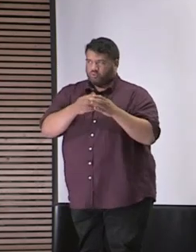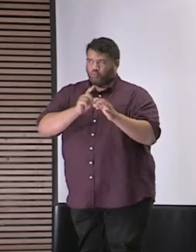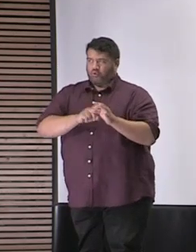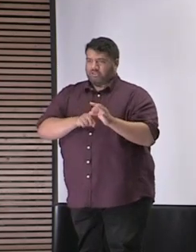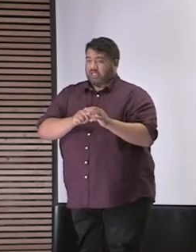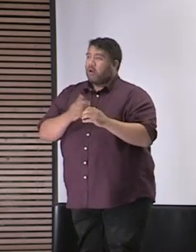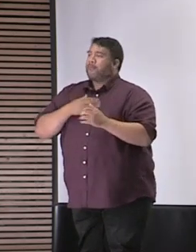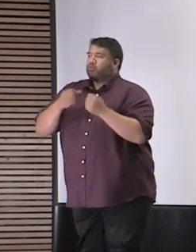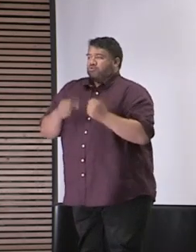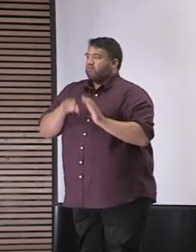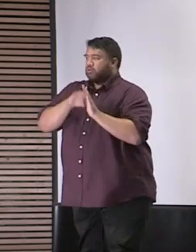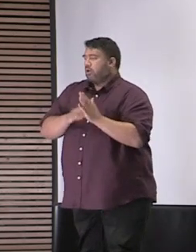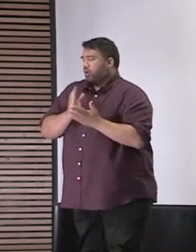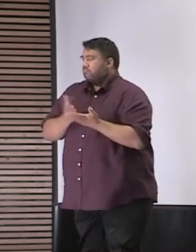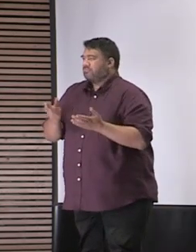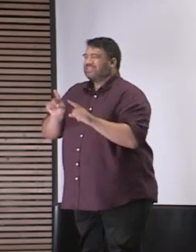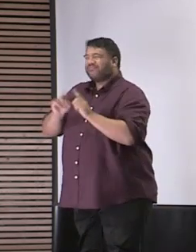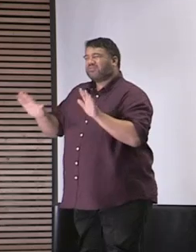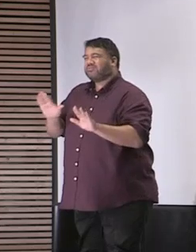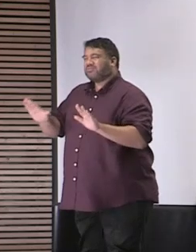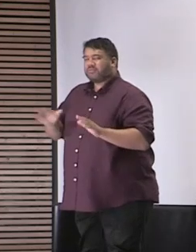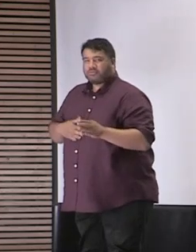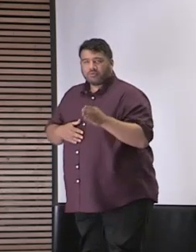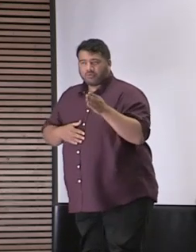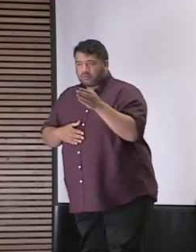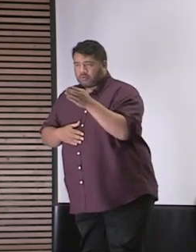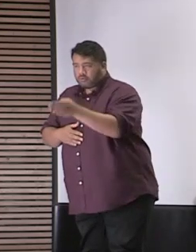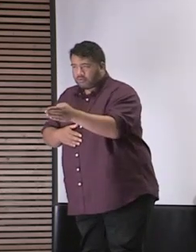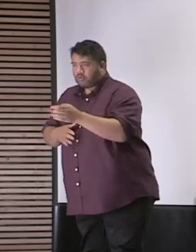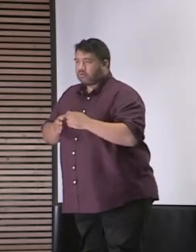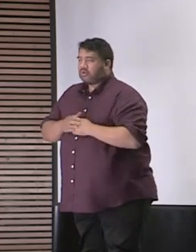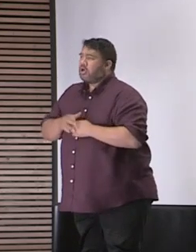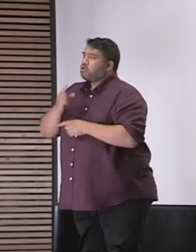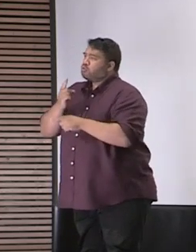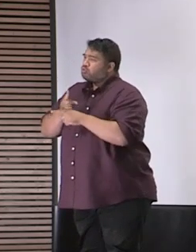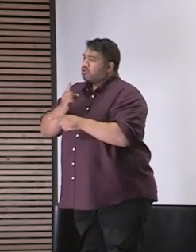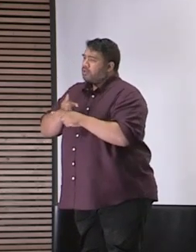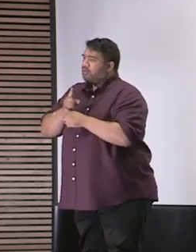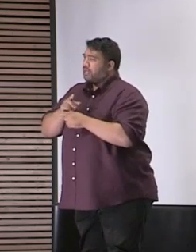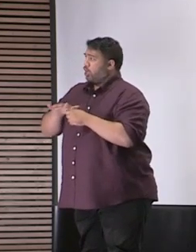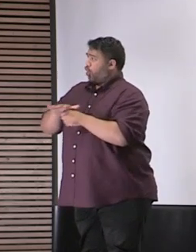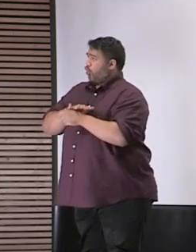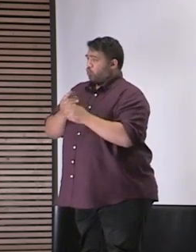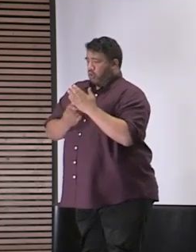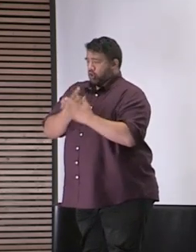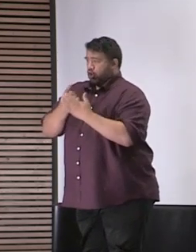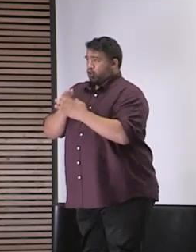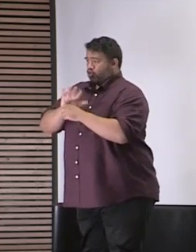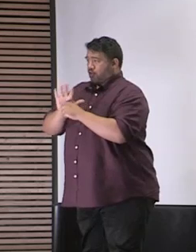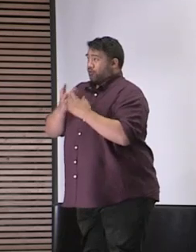febrero. Lo que podría confundirse es que las personas